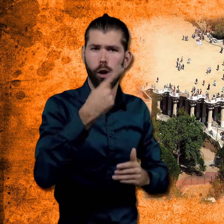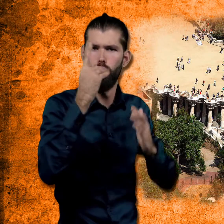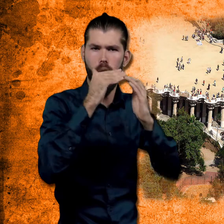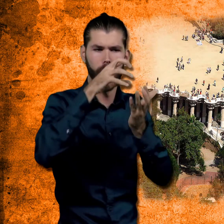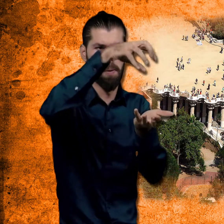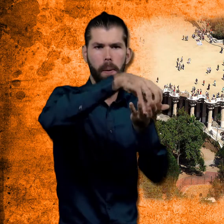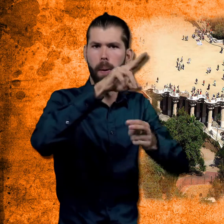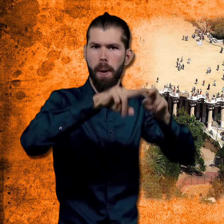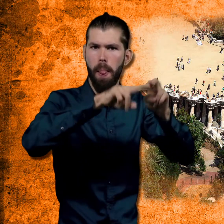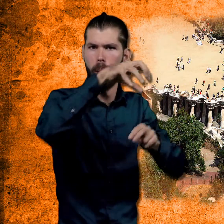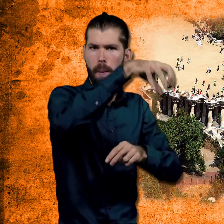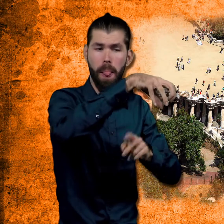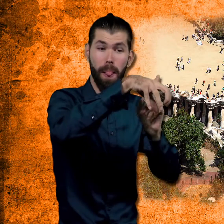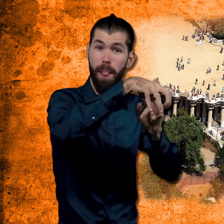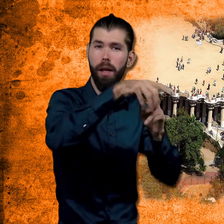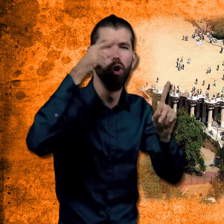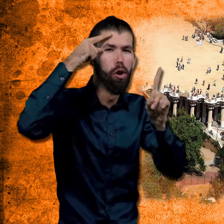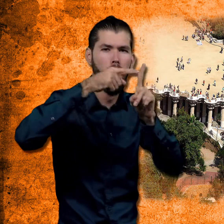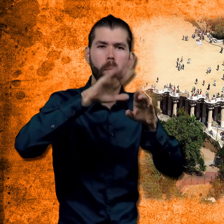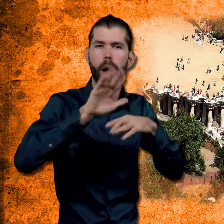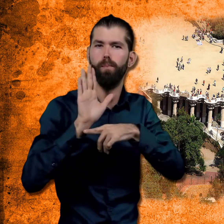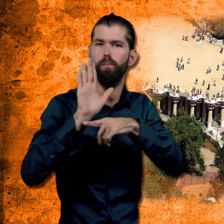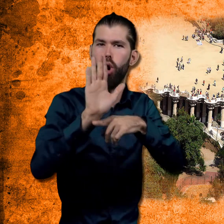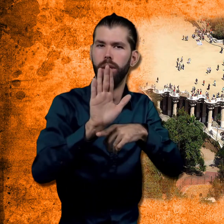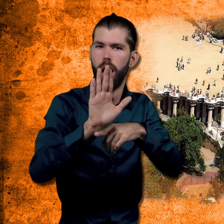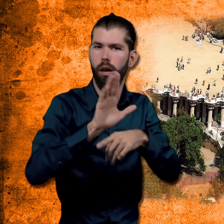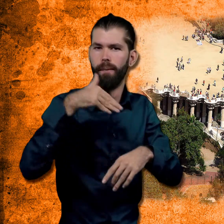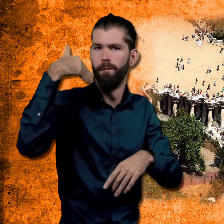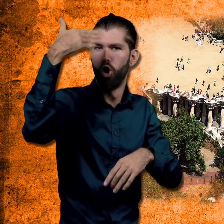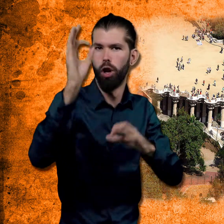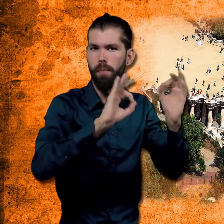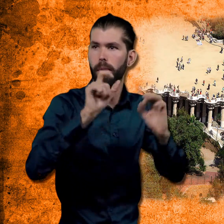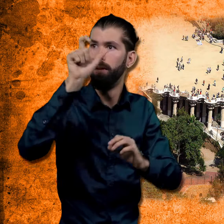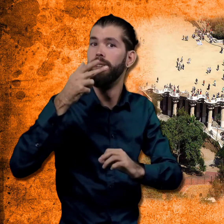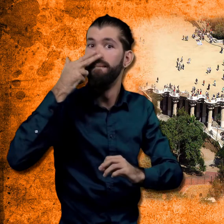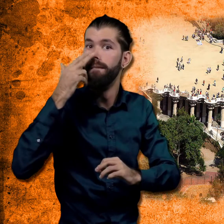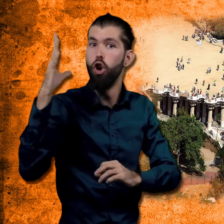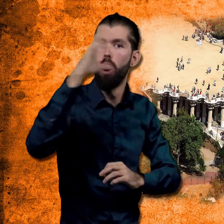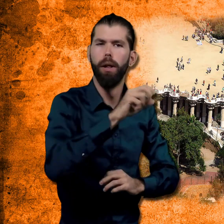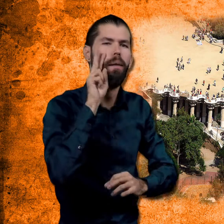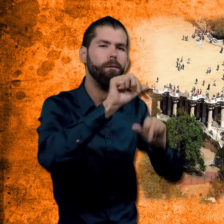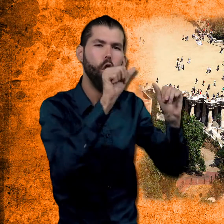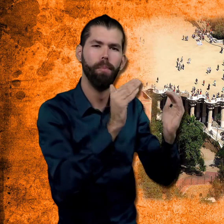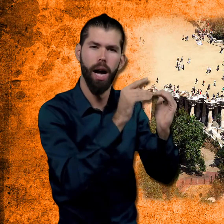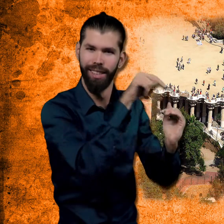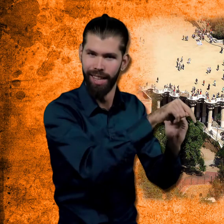A la casa que es va construir com a mostra dels habitatges de la futura urbanització,